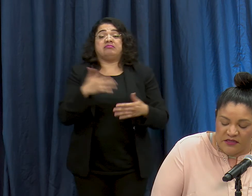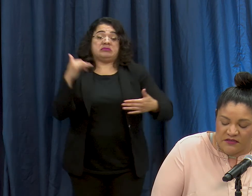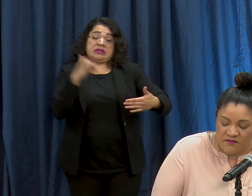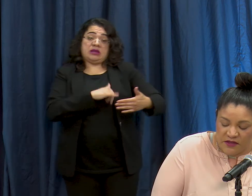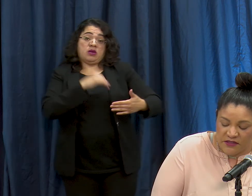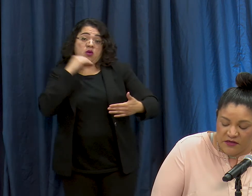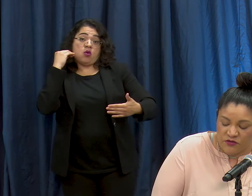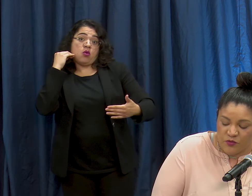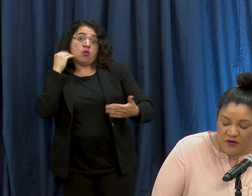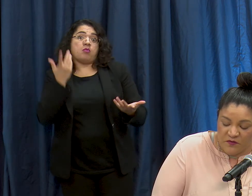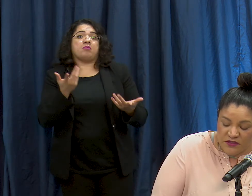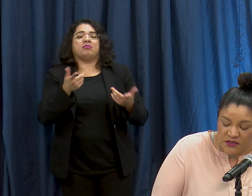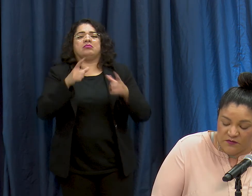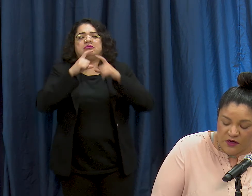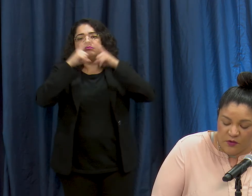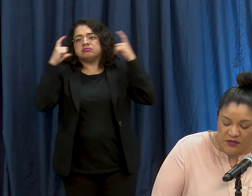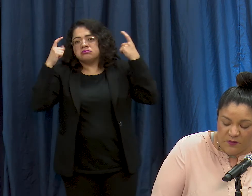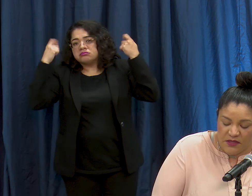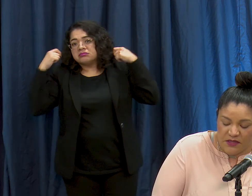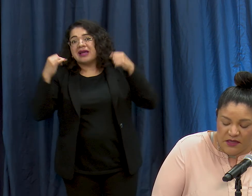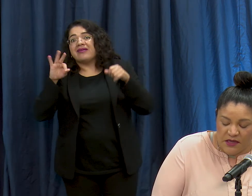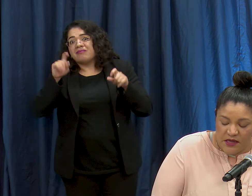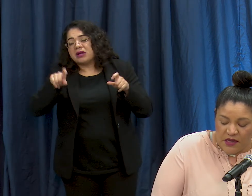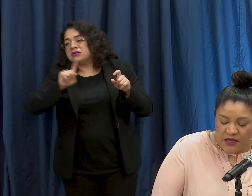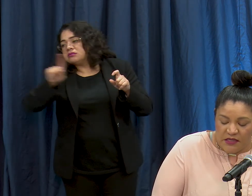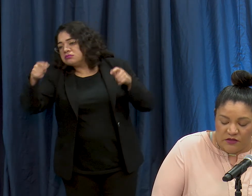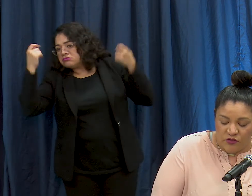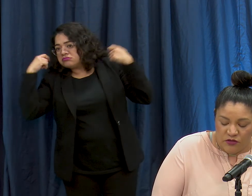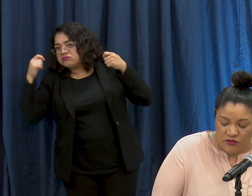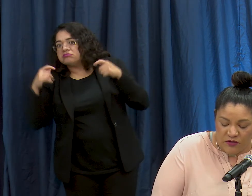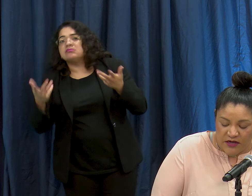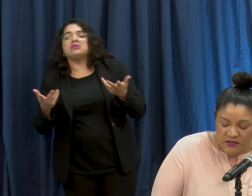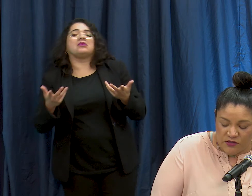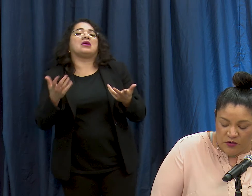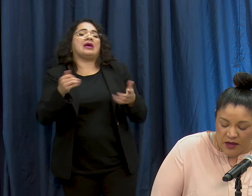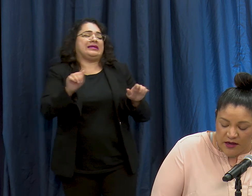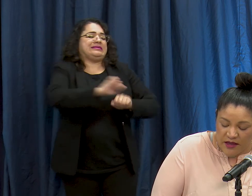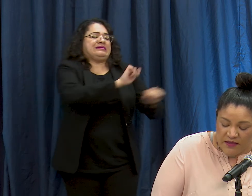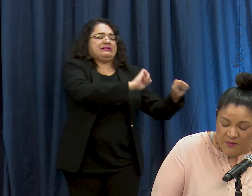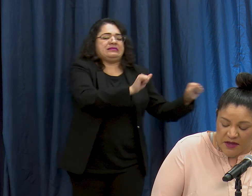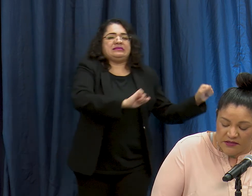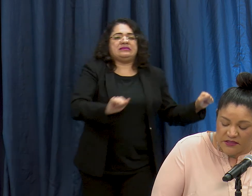disinfect ello superficies free cuenta mente Yodo los lugares a cigar adam se